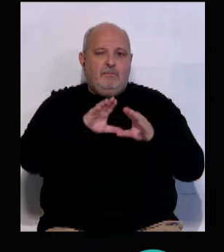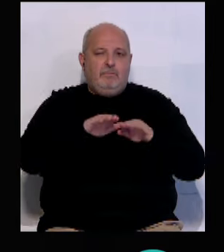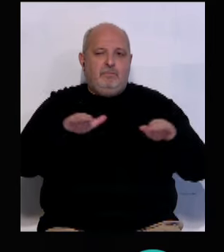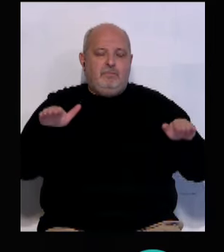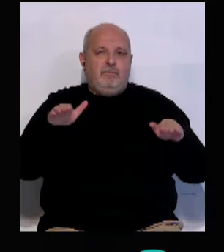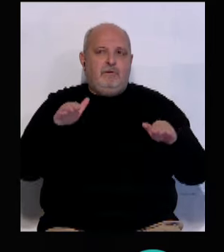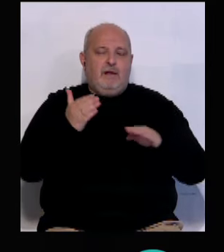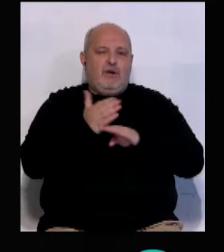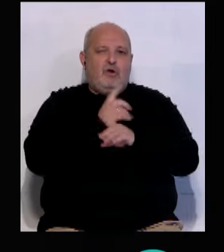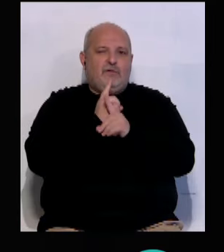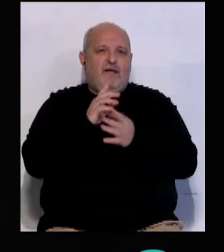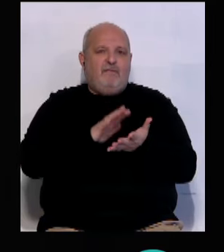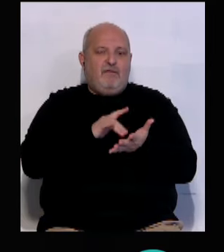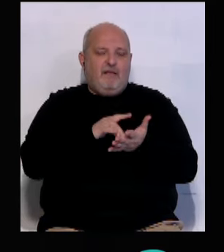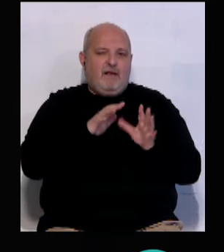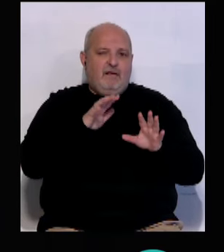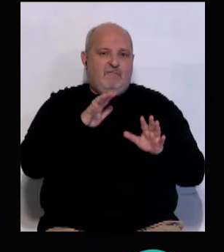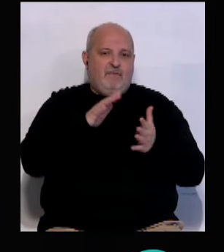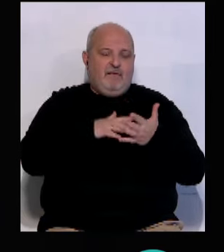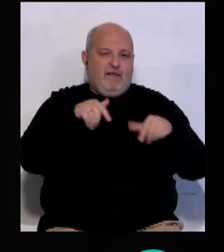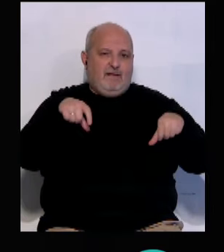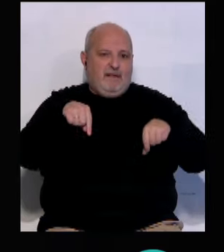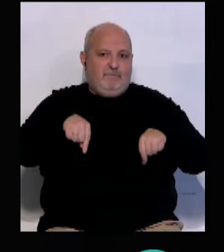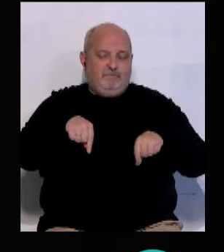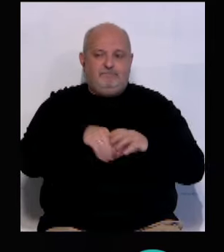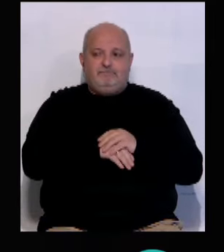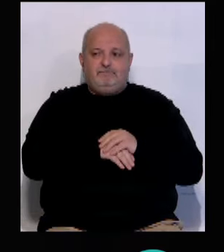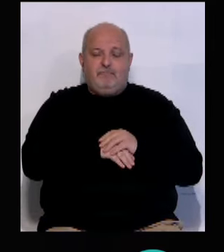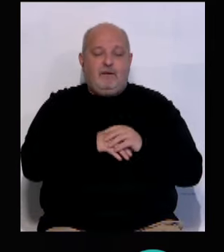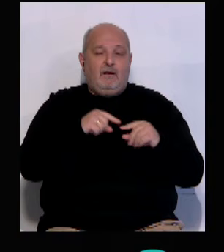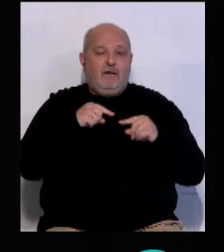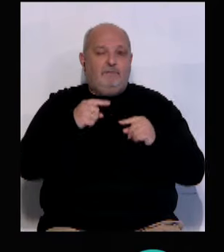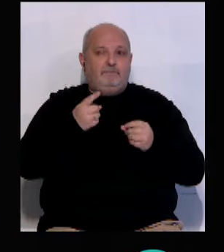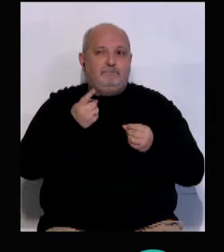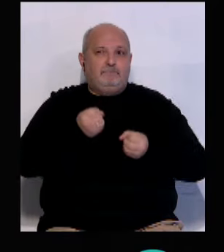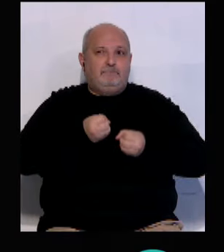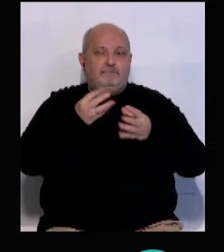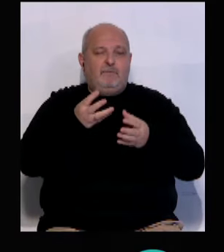previo al Valencia c Valencia en casa y un poco el Mister no sé si le sacan el comentario algún